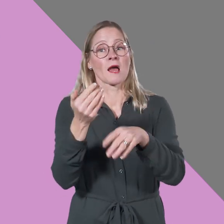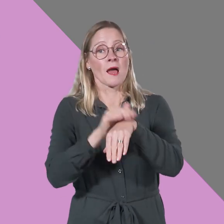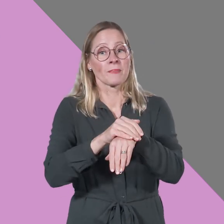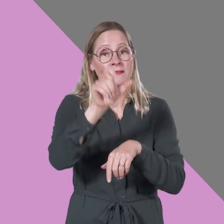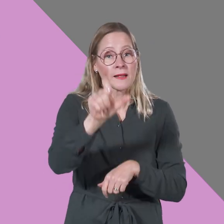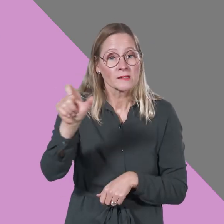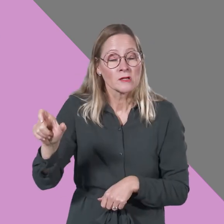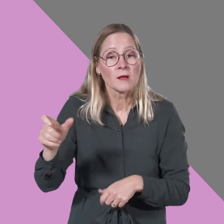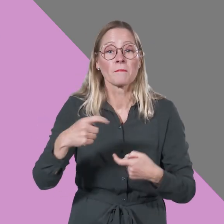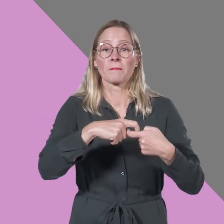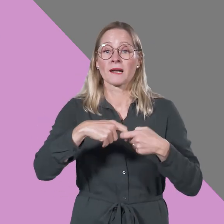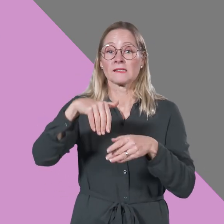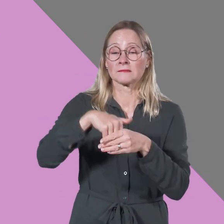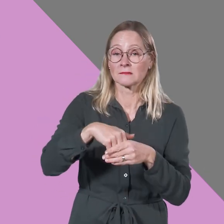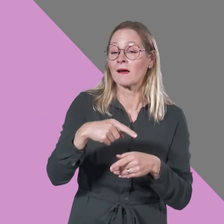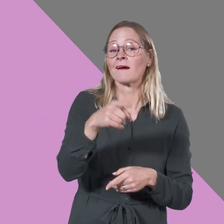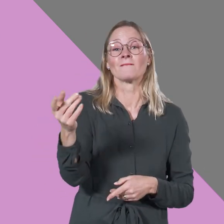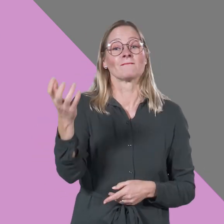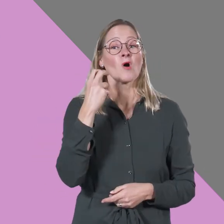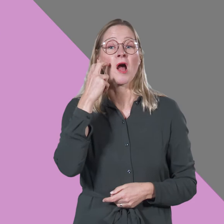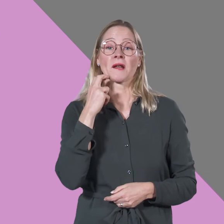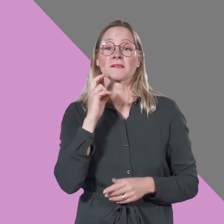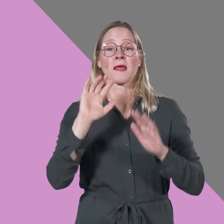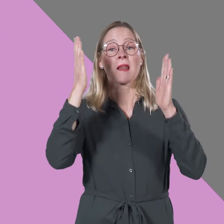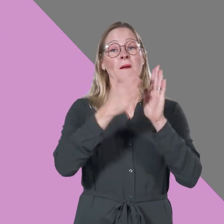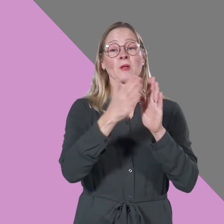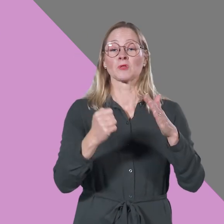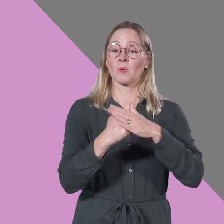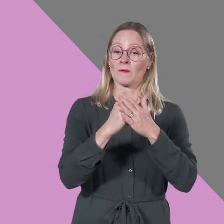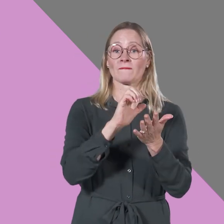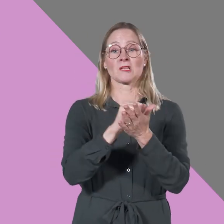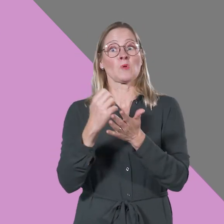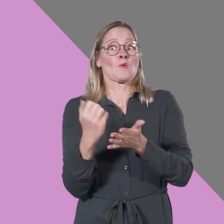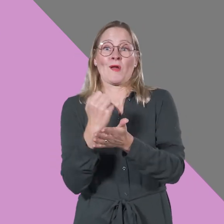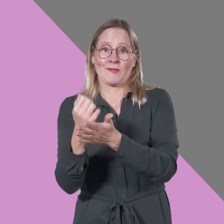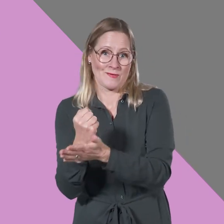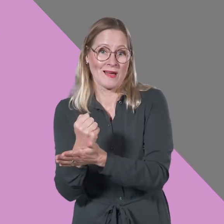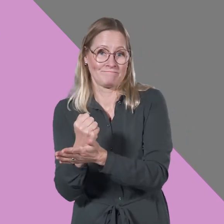ammattihenkilöille ja perheenjäsenille, jotka hyötyvät arjessaan tukiviittomista.